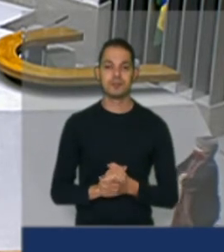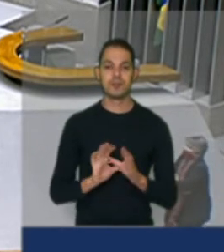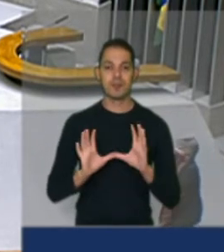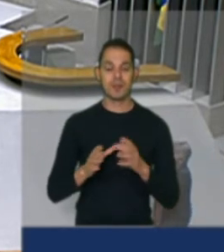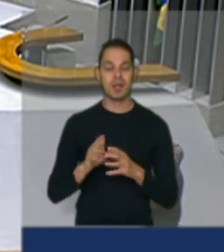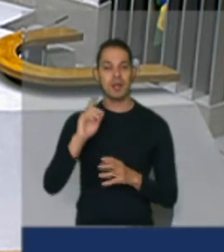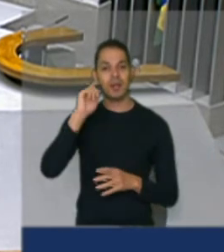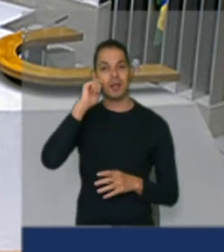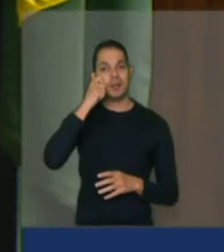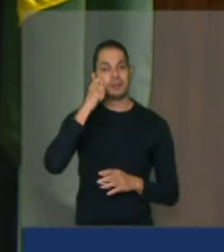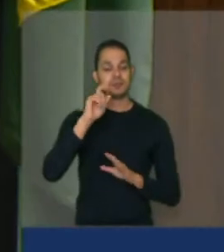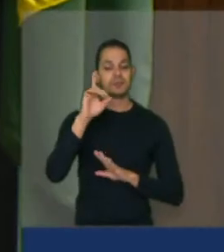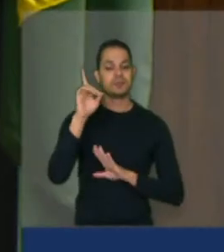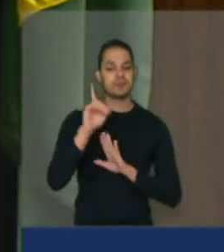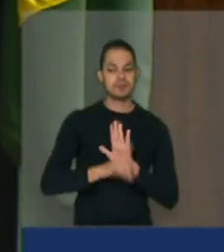TIVEMOS ONTEM A COALIZÃO